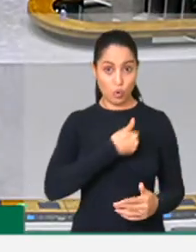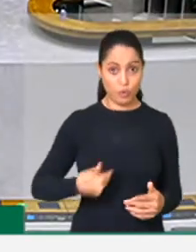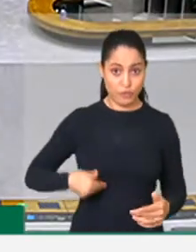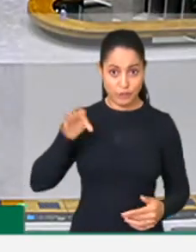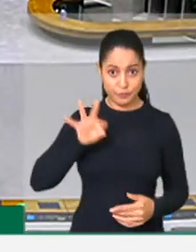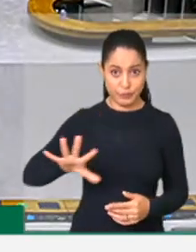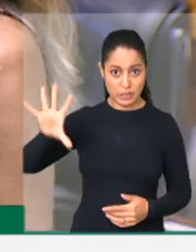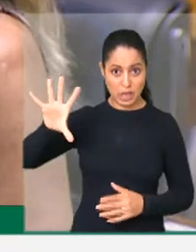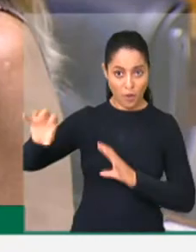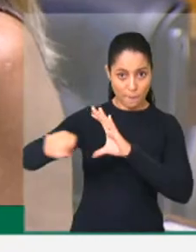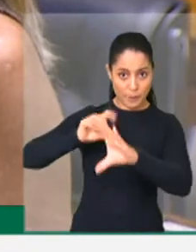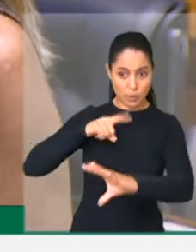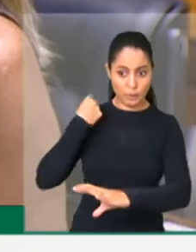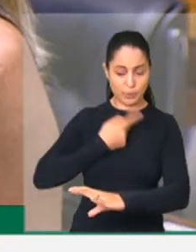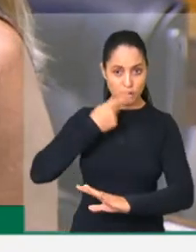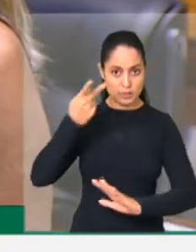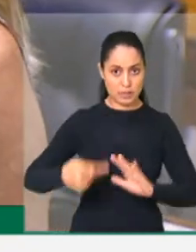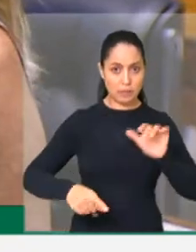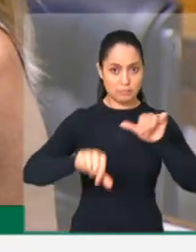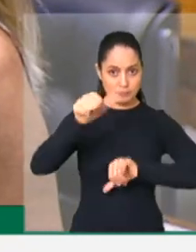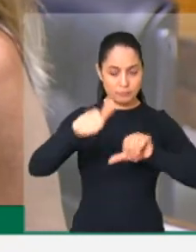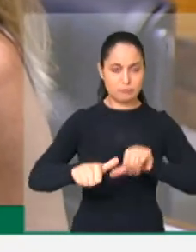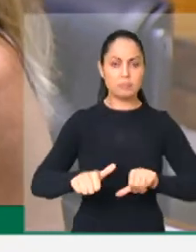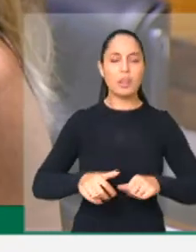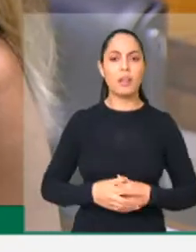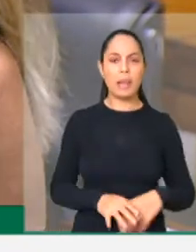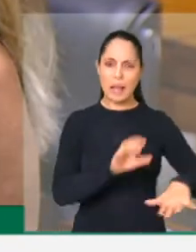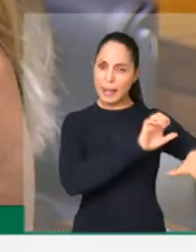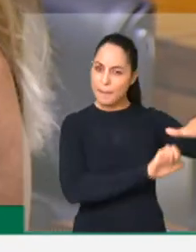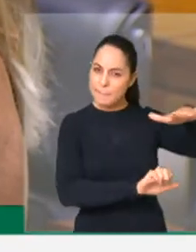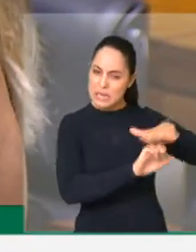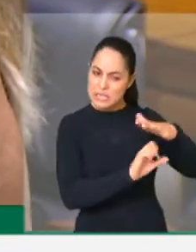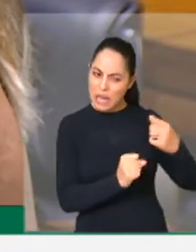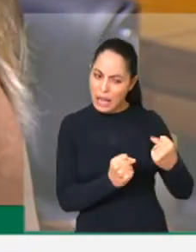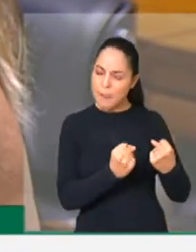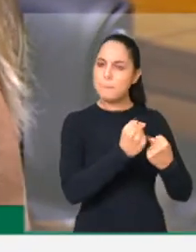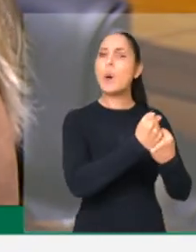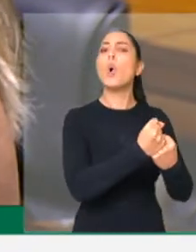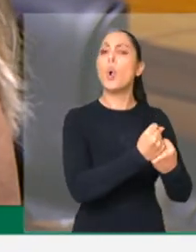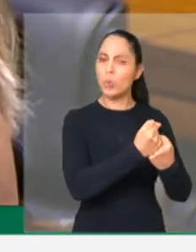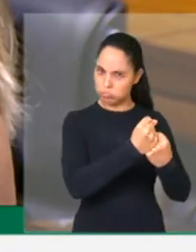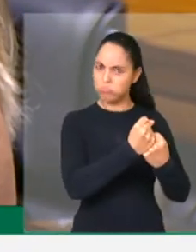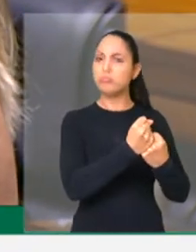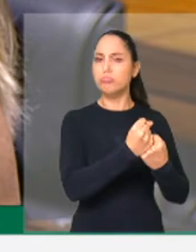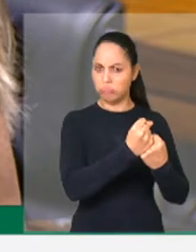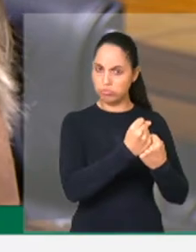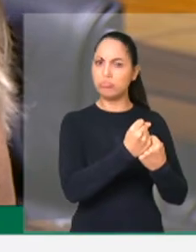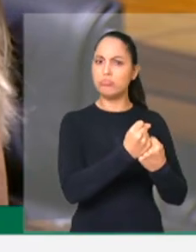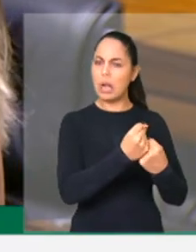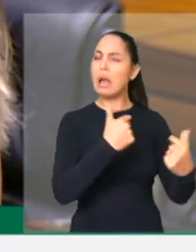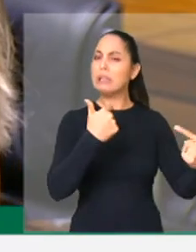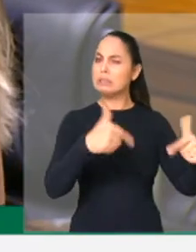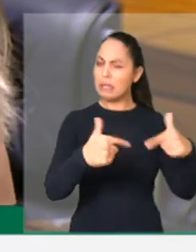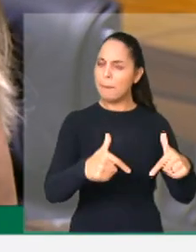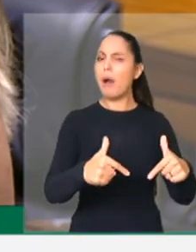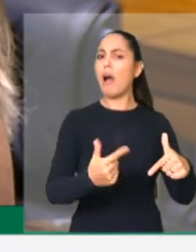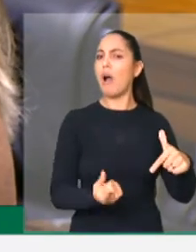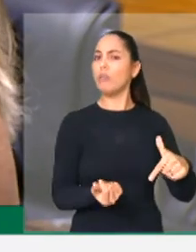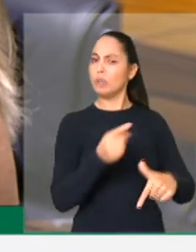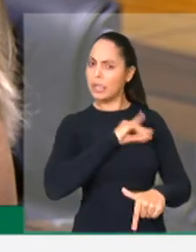PRESERVAÇÃO DE EMPREGOS. MUITO OBRIGADA. [PRESIDENTE]: PARA DISCUTIR CONTRÁRIO, DEPUTADO HENRIQUE FONTANA.